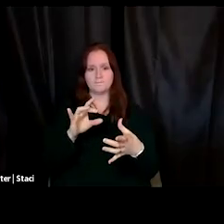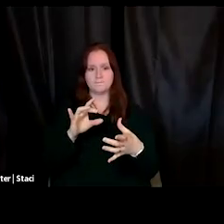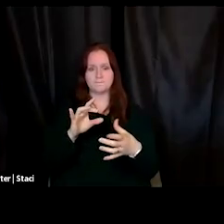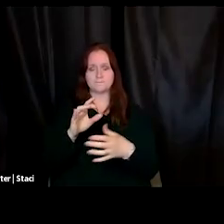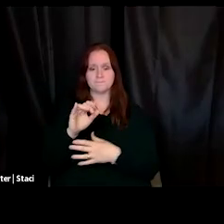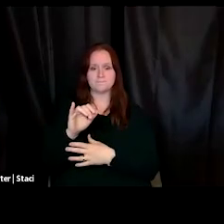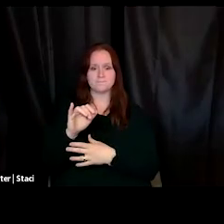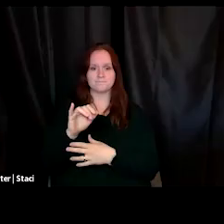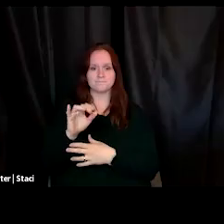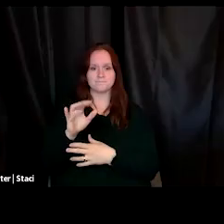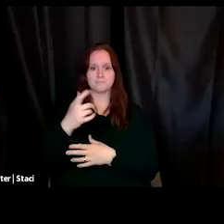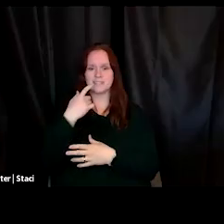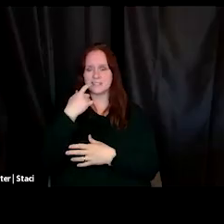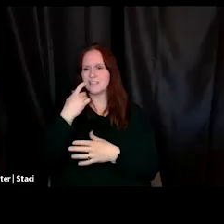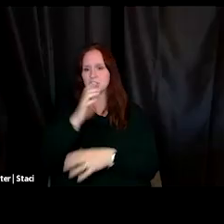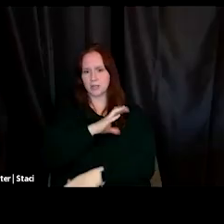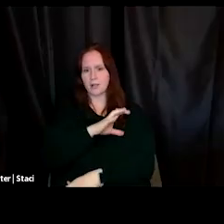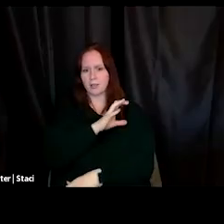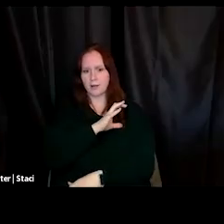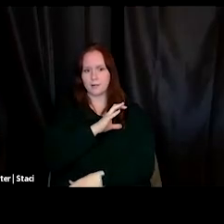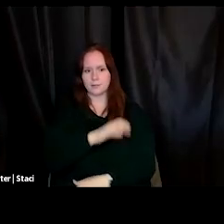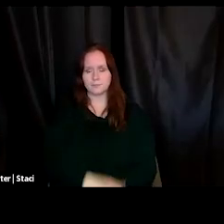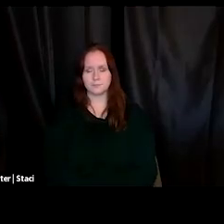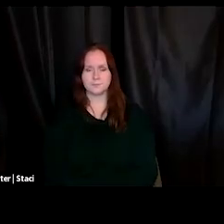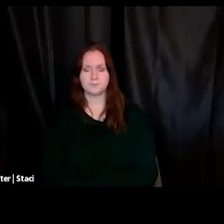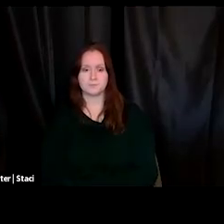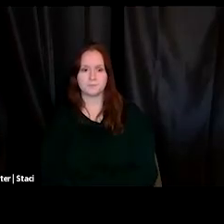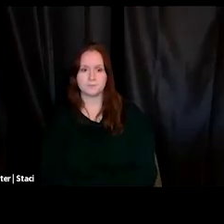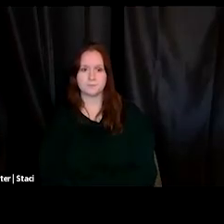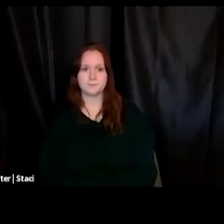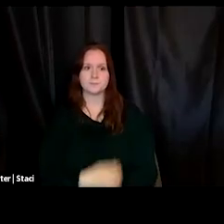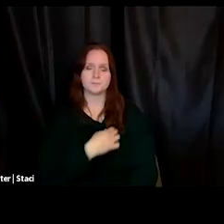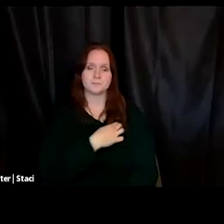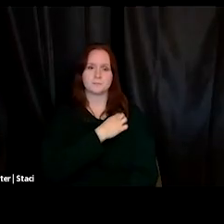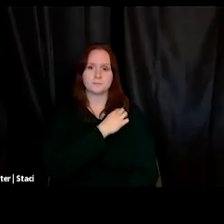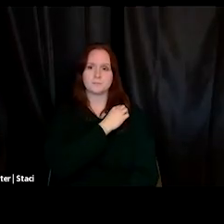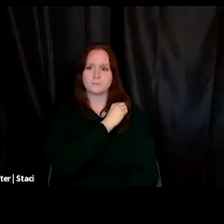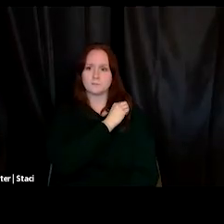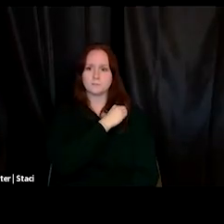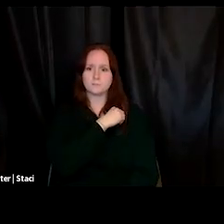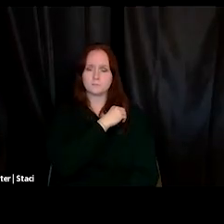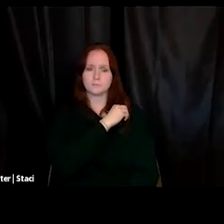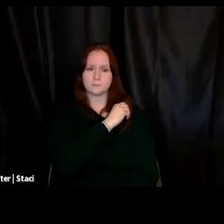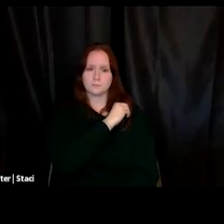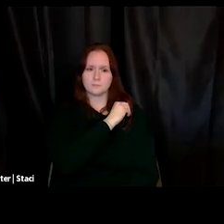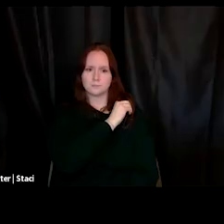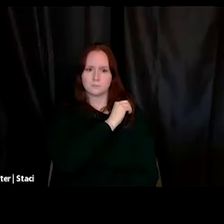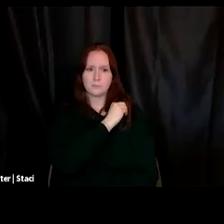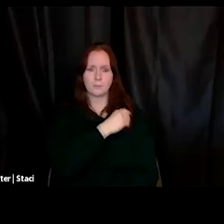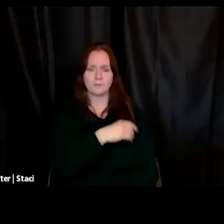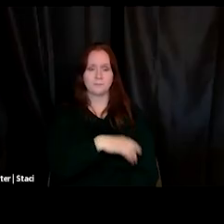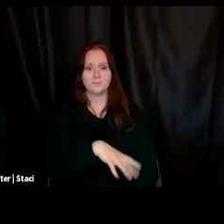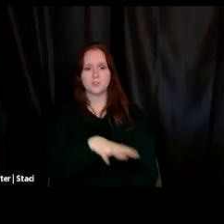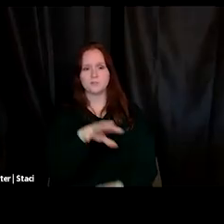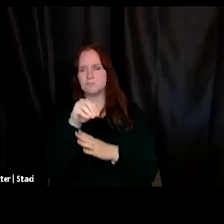Shelter of Flint tiene ese programa PATH, que proporciona un enfoque único en la gestión de casos.